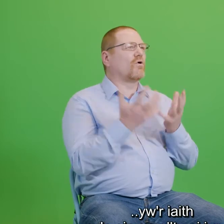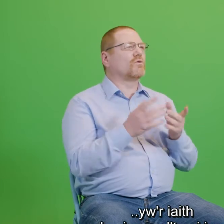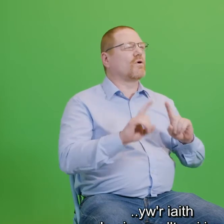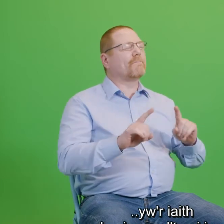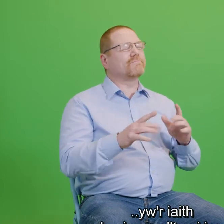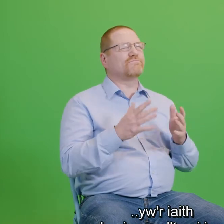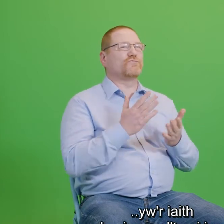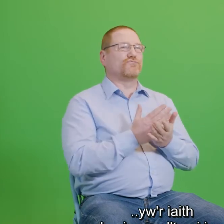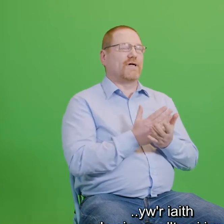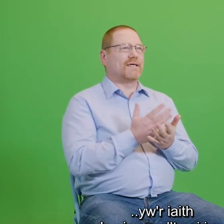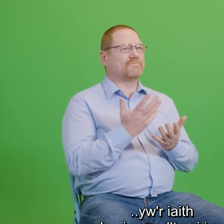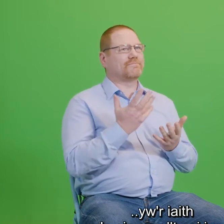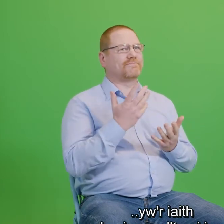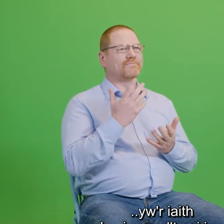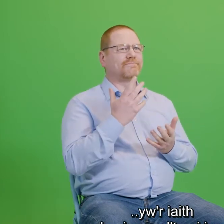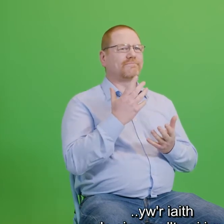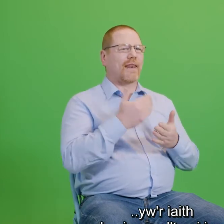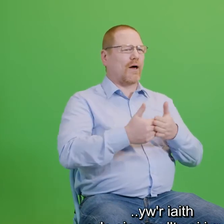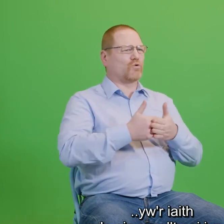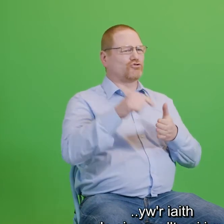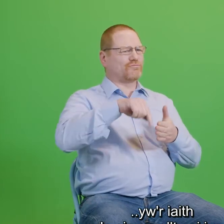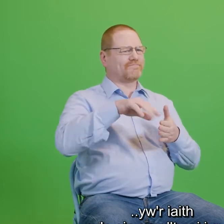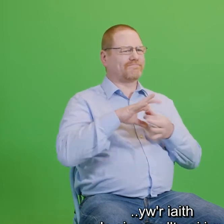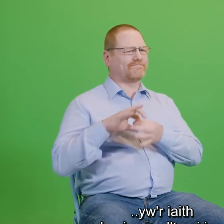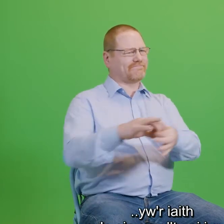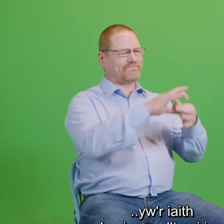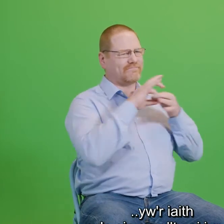..yw'r iaith sy'n ein cysylltu ni i gyd.